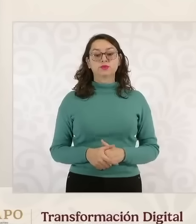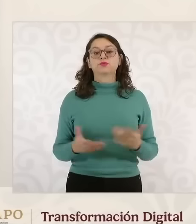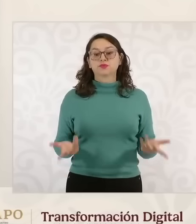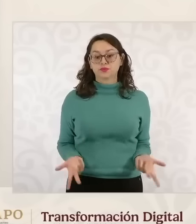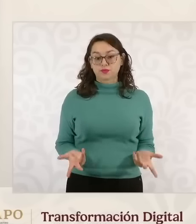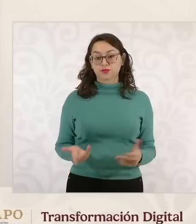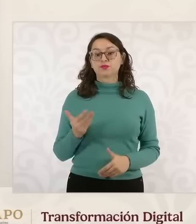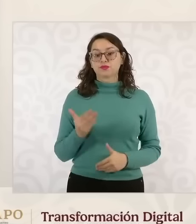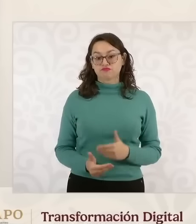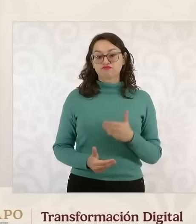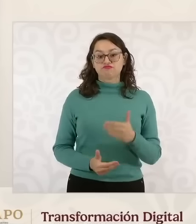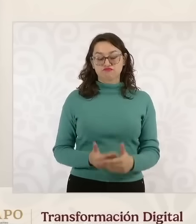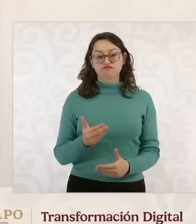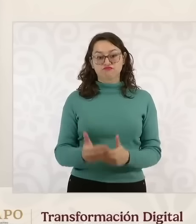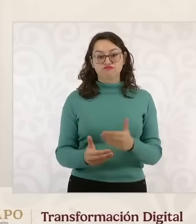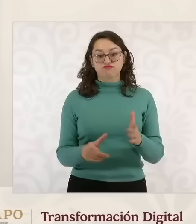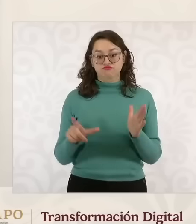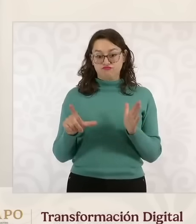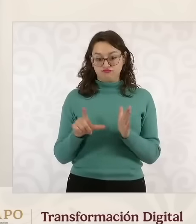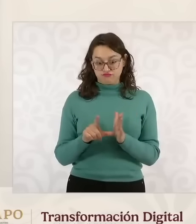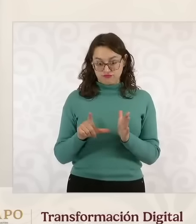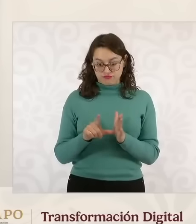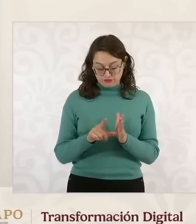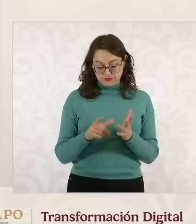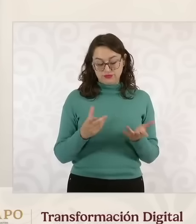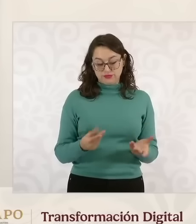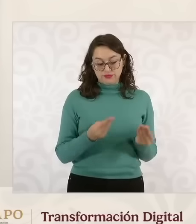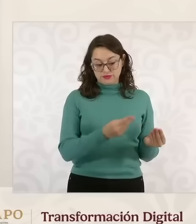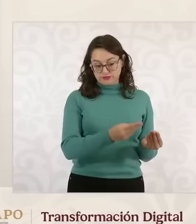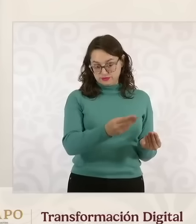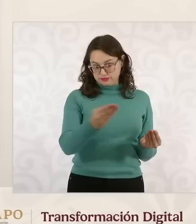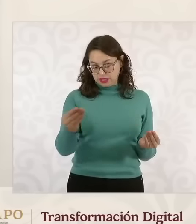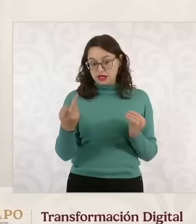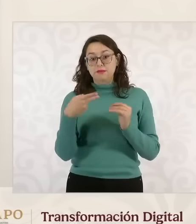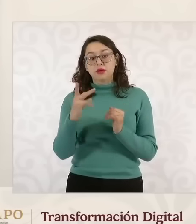a que la credencial ocurra también en la versión digital, nos va a permitir siempre poder agendar